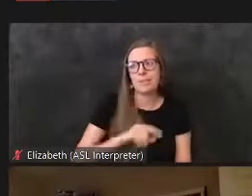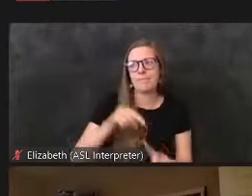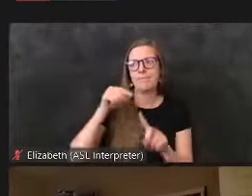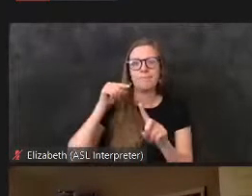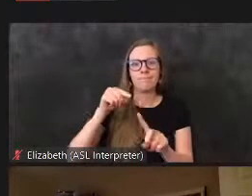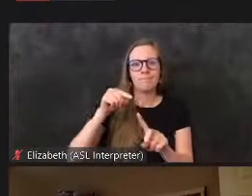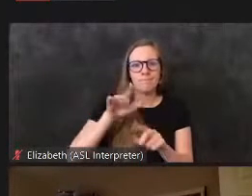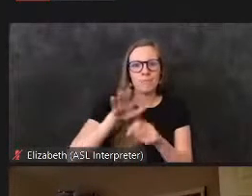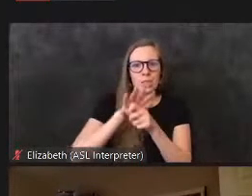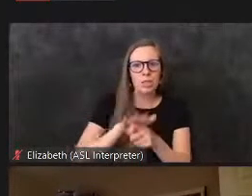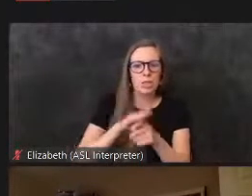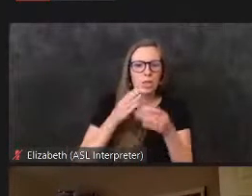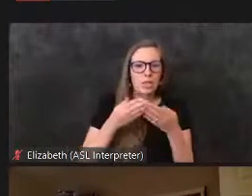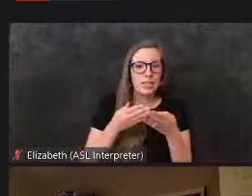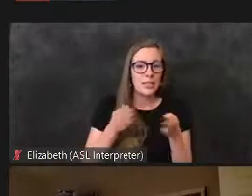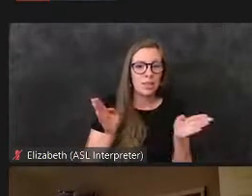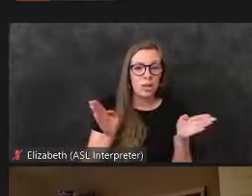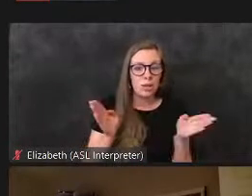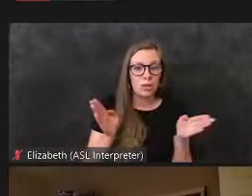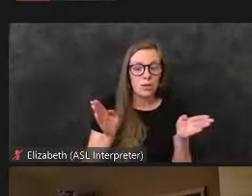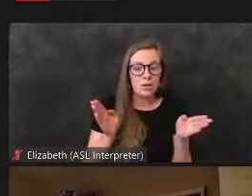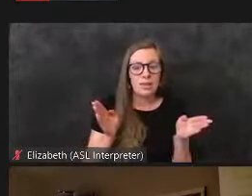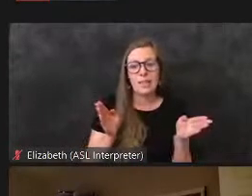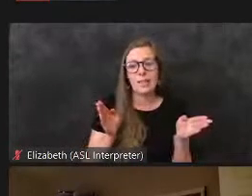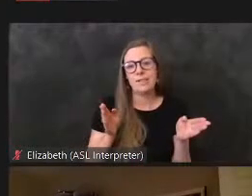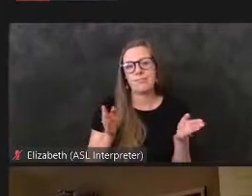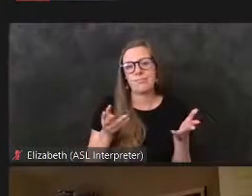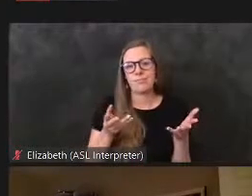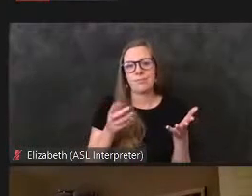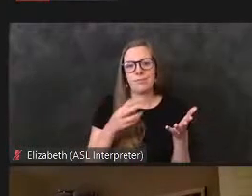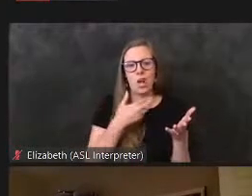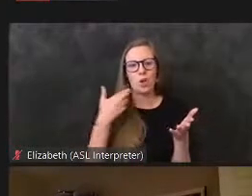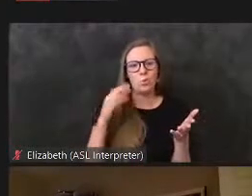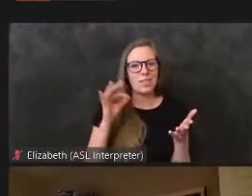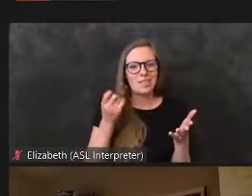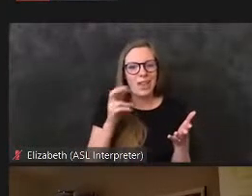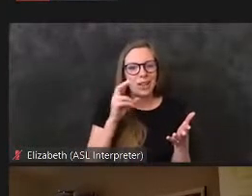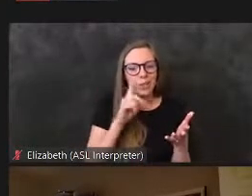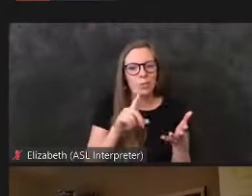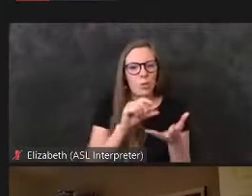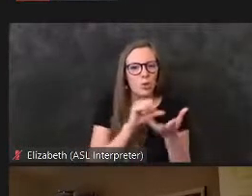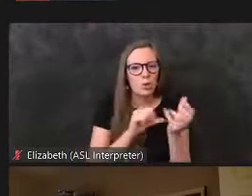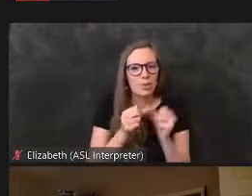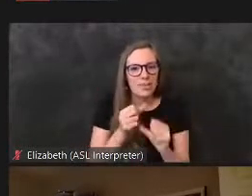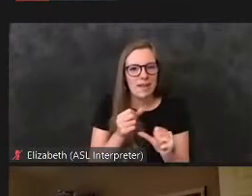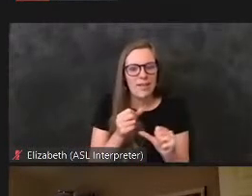Y los estresantes, que generalmente son un riesgo de factor para el suicidio